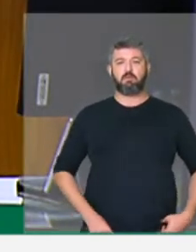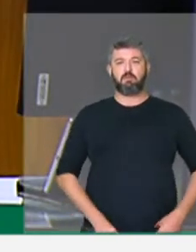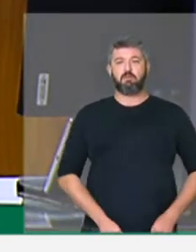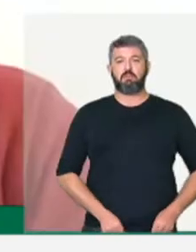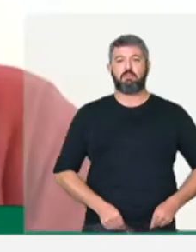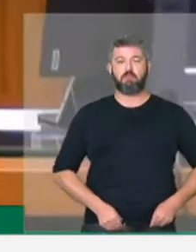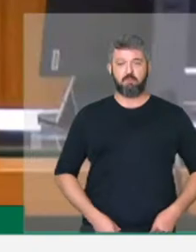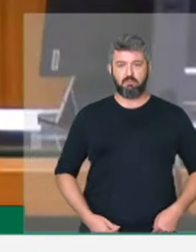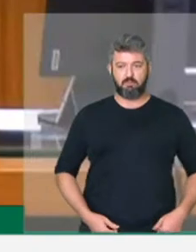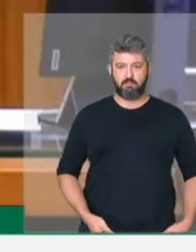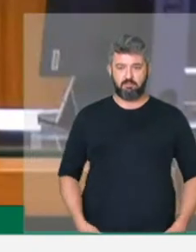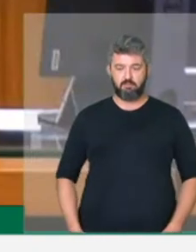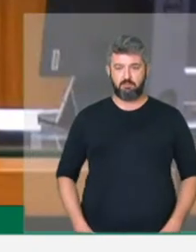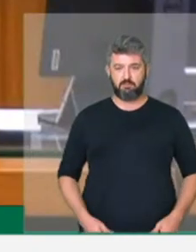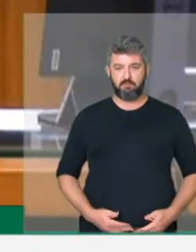DEPUTADO AFONSO... COMO ORIENTA O PSDB SIM, O PSB?